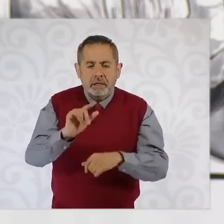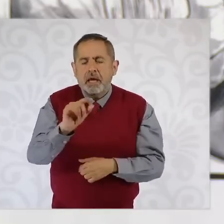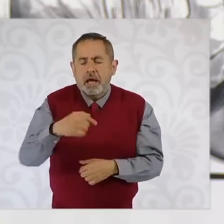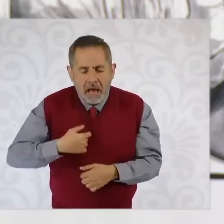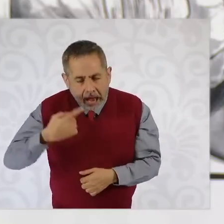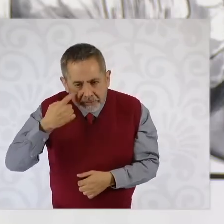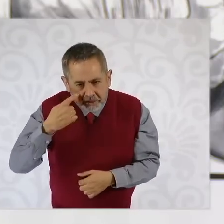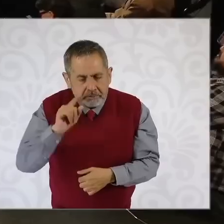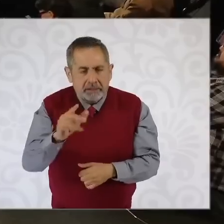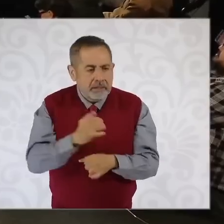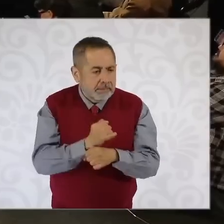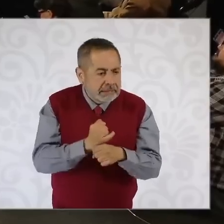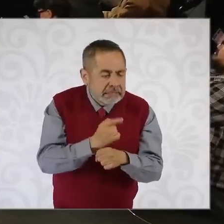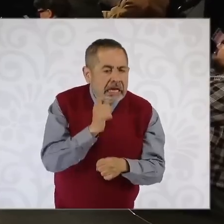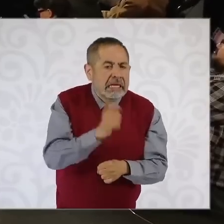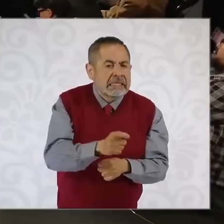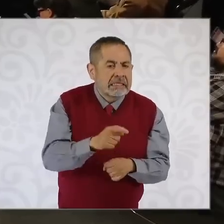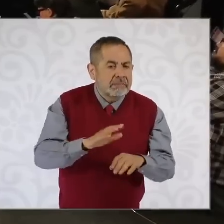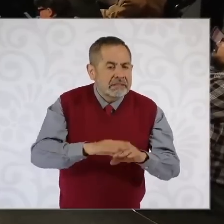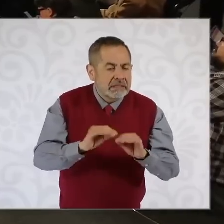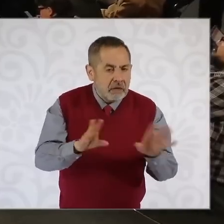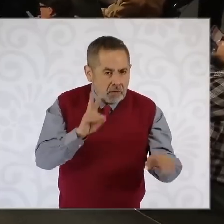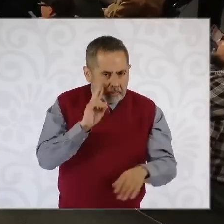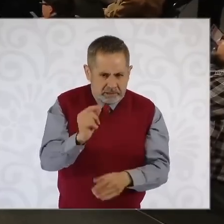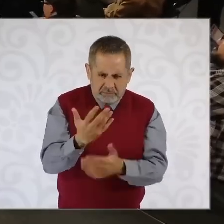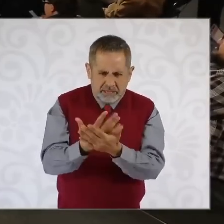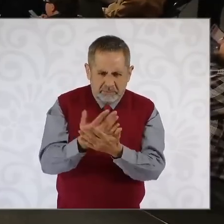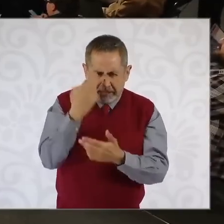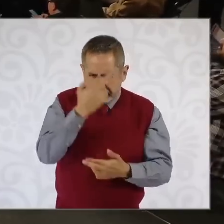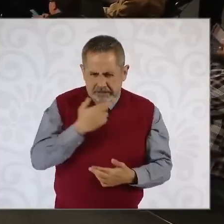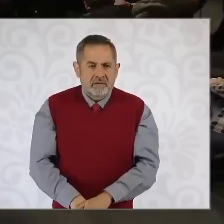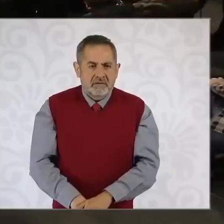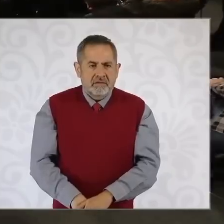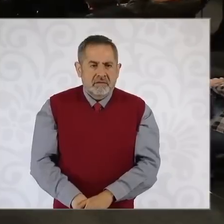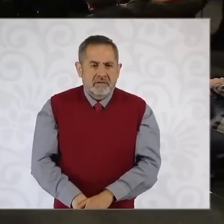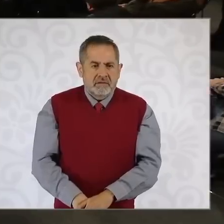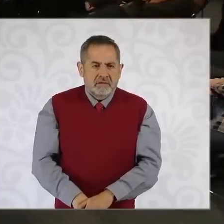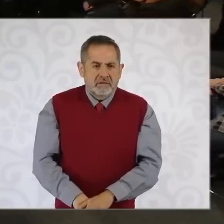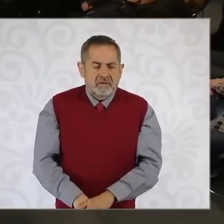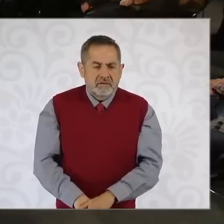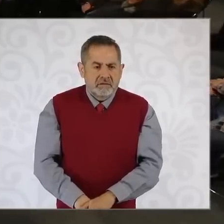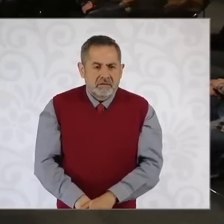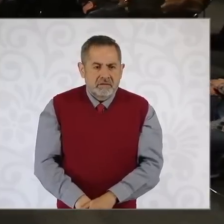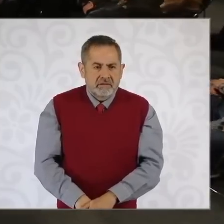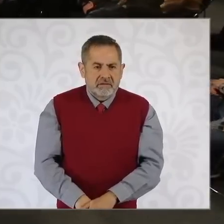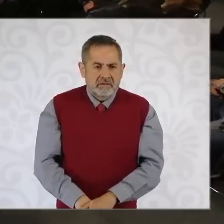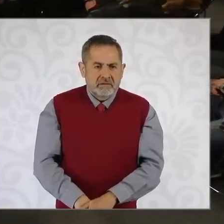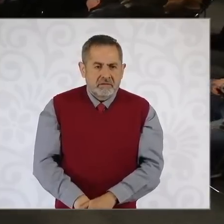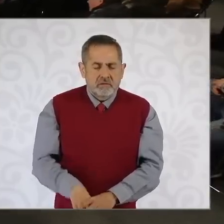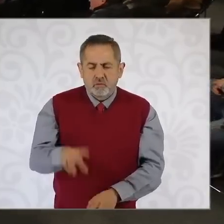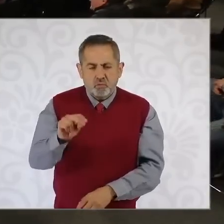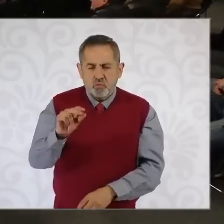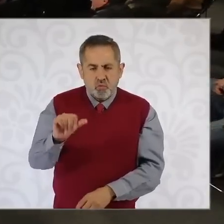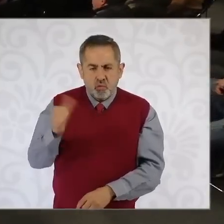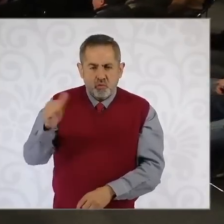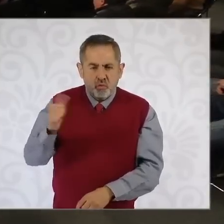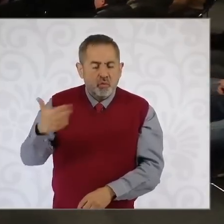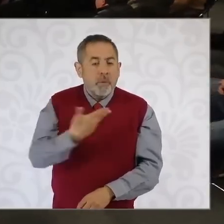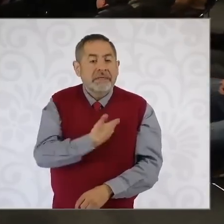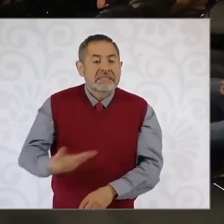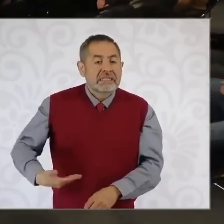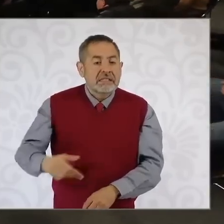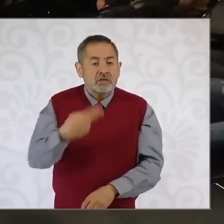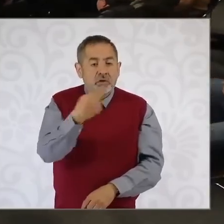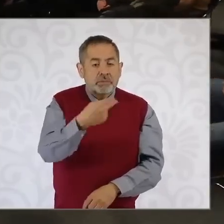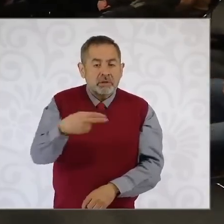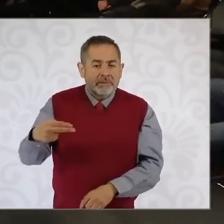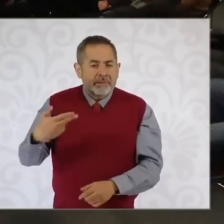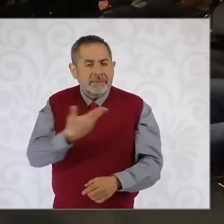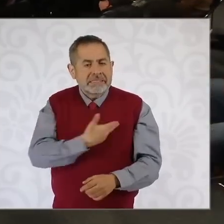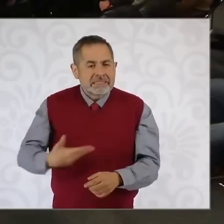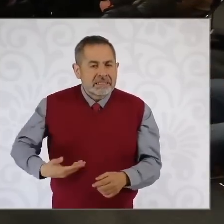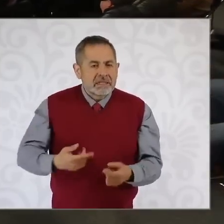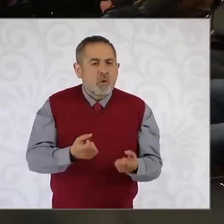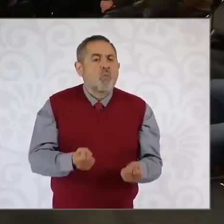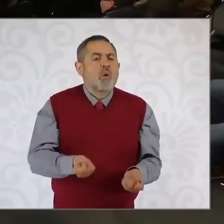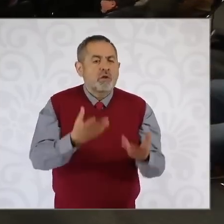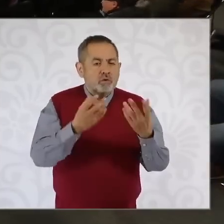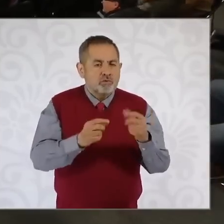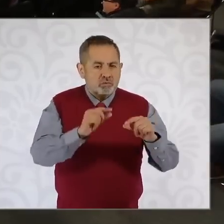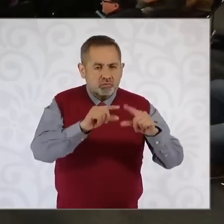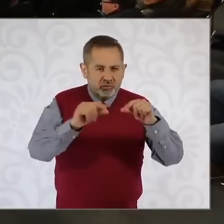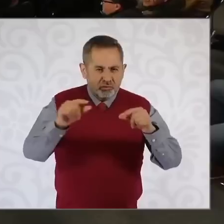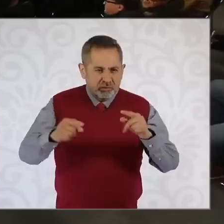qué se trata ahorita lo revisamos no no no es la de los presidentes viene con todos los presidentes